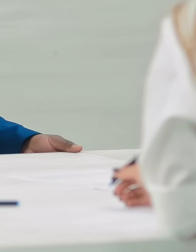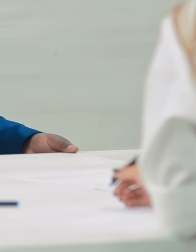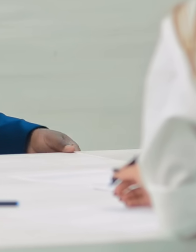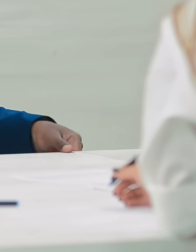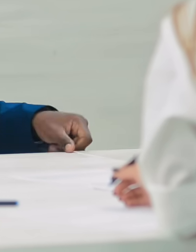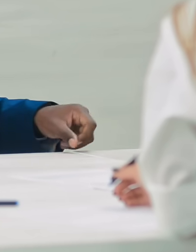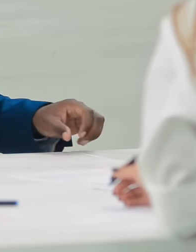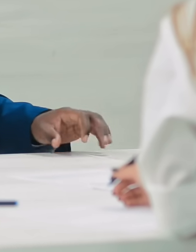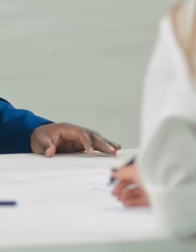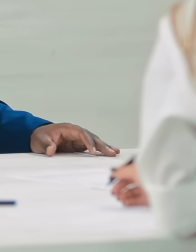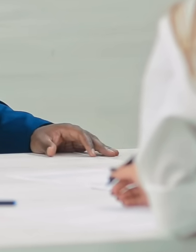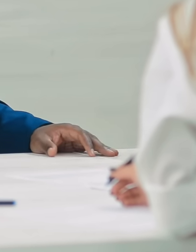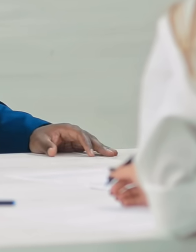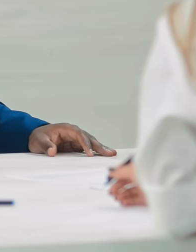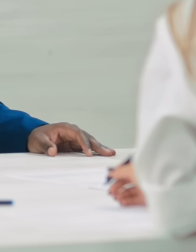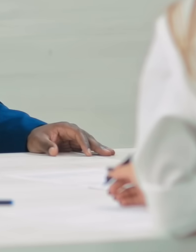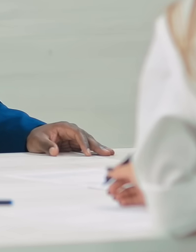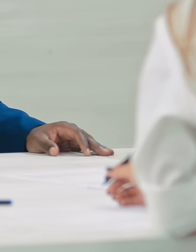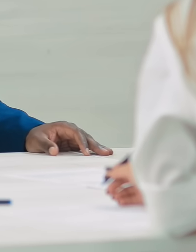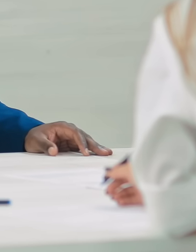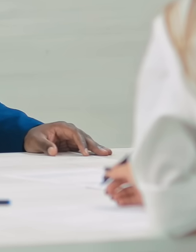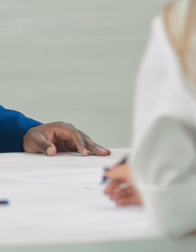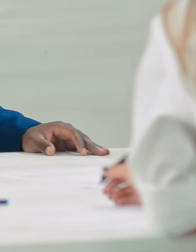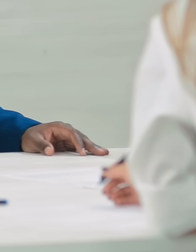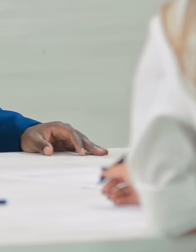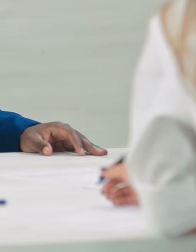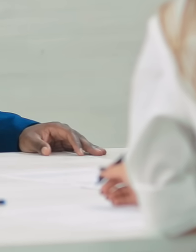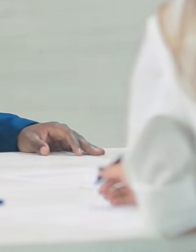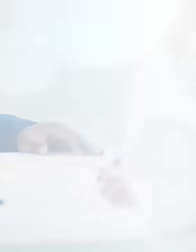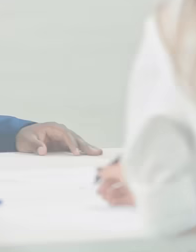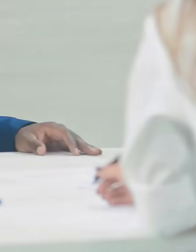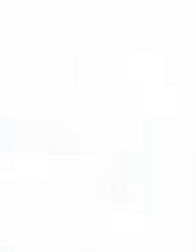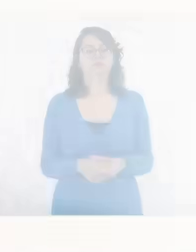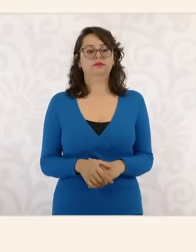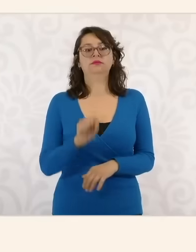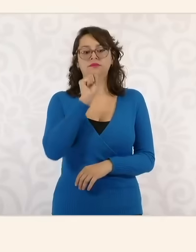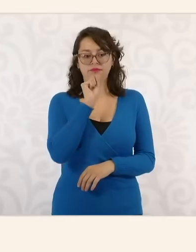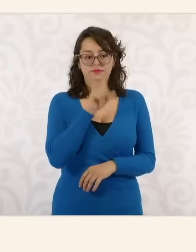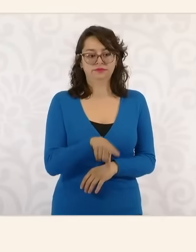de México, ya que hoy la presidenta exhibió la lista de empresarios que no están cumpliendo con